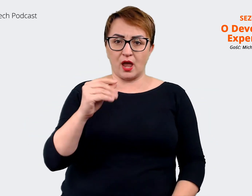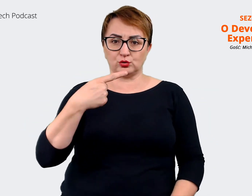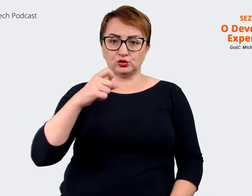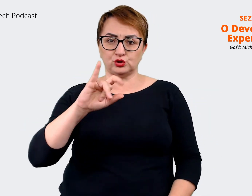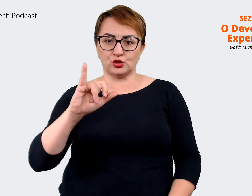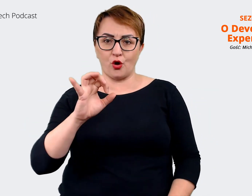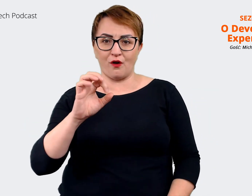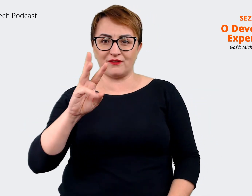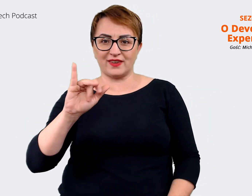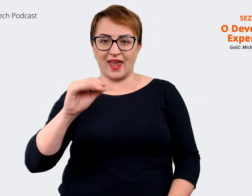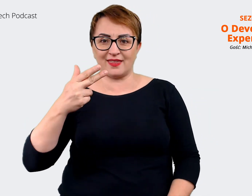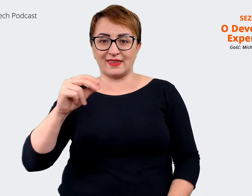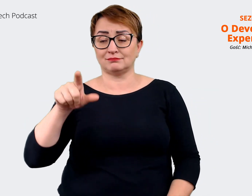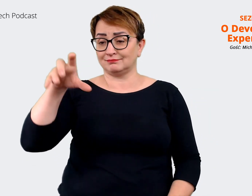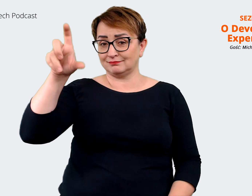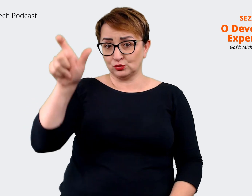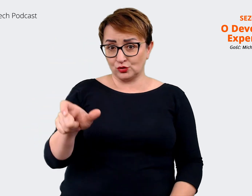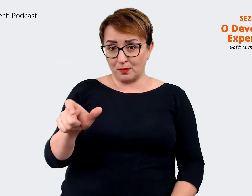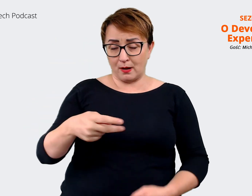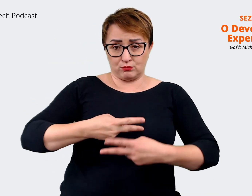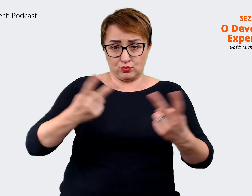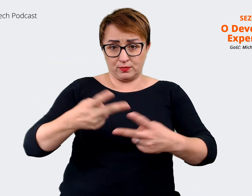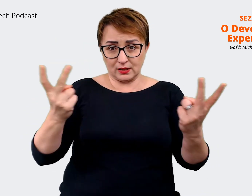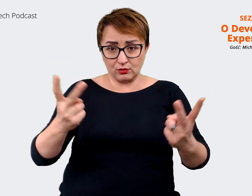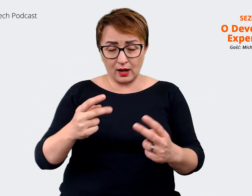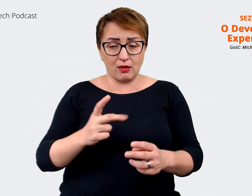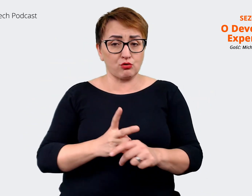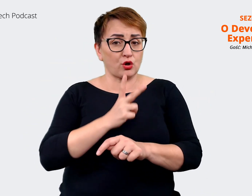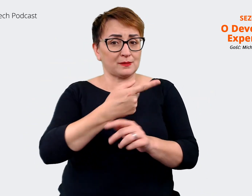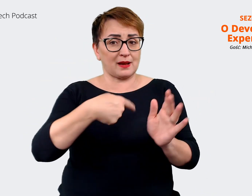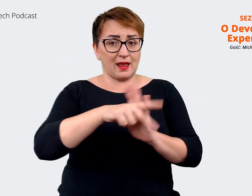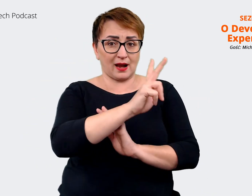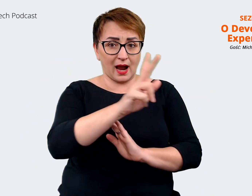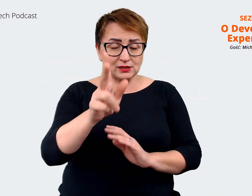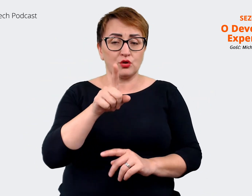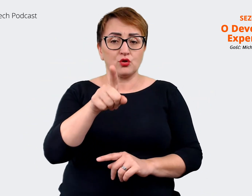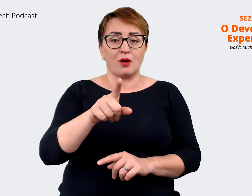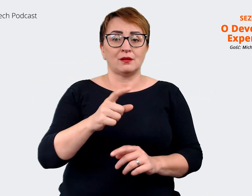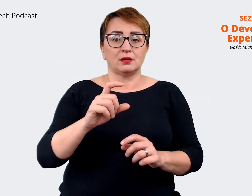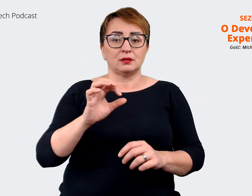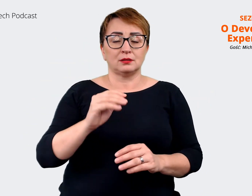opublikuję to jako część tej platformy dostępną dla wszystkich, no to out of the box, mogę dostać